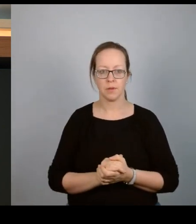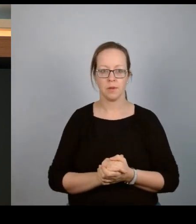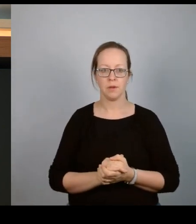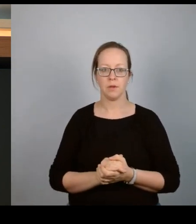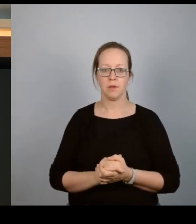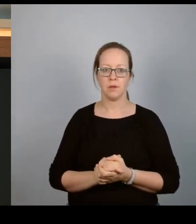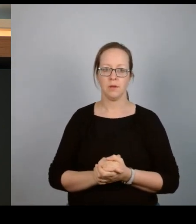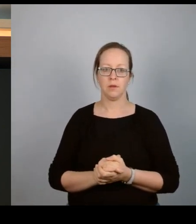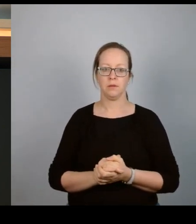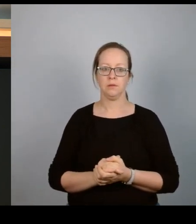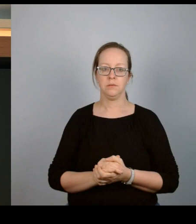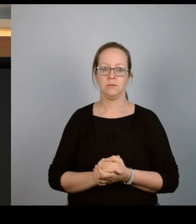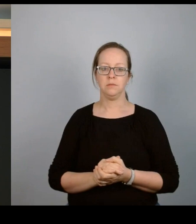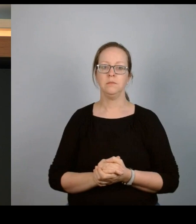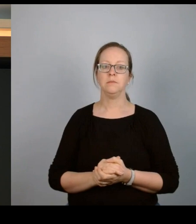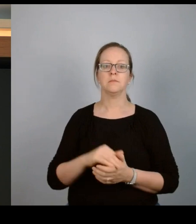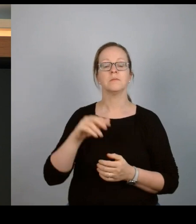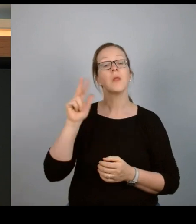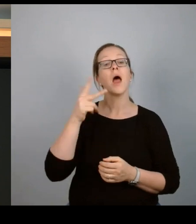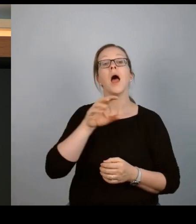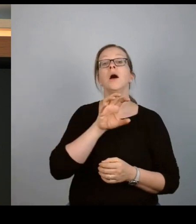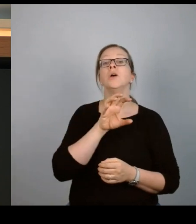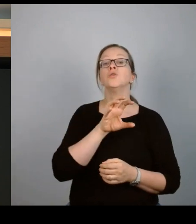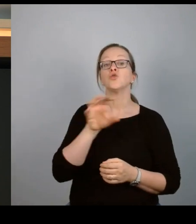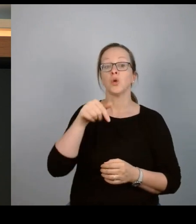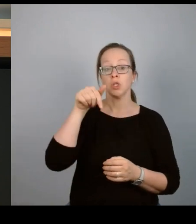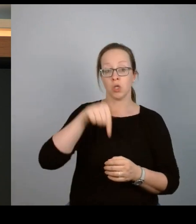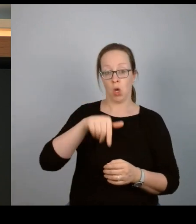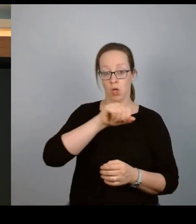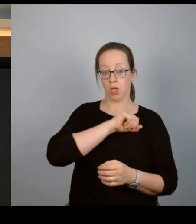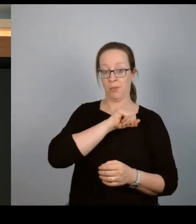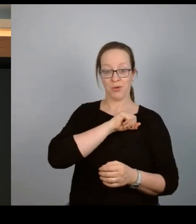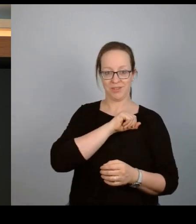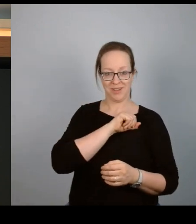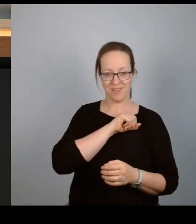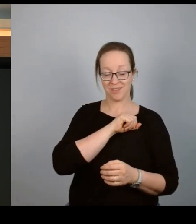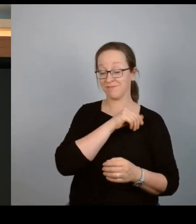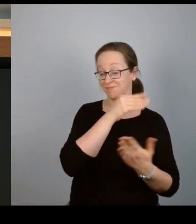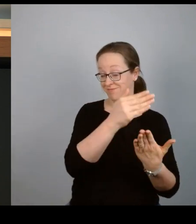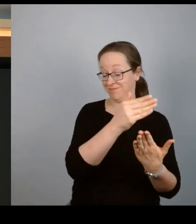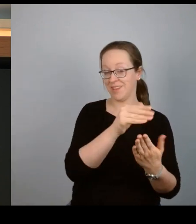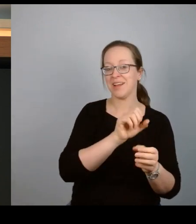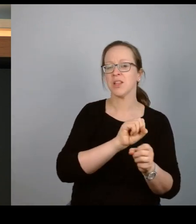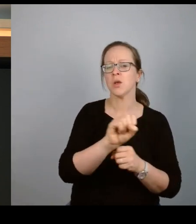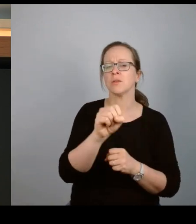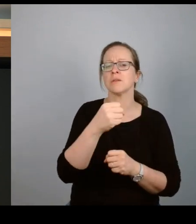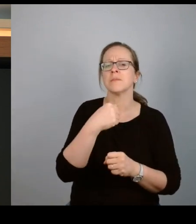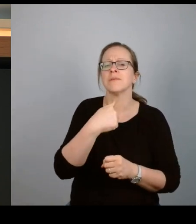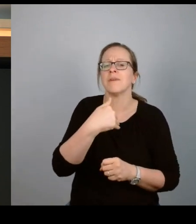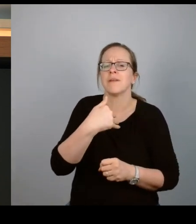wird, in dem die Polizei und insbesondere das Problem der unbegründeten Abfragen oder gar der Verdacht der Weitergabe